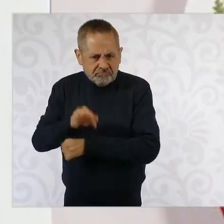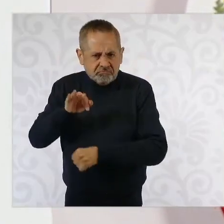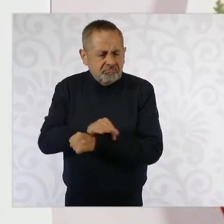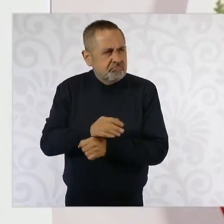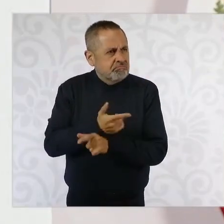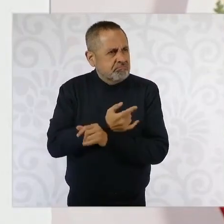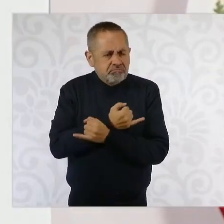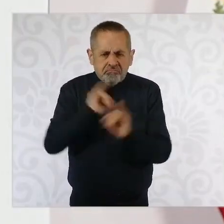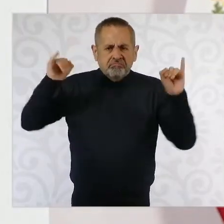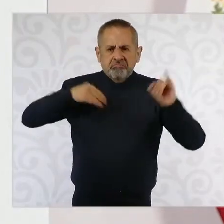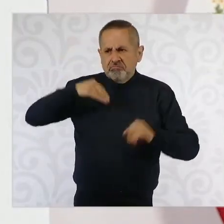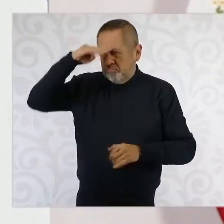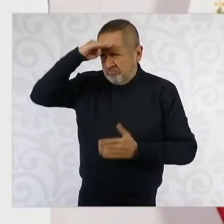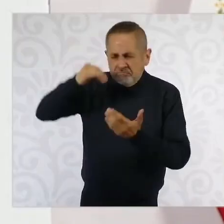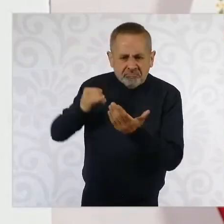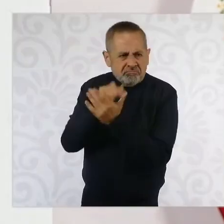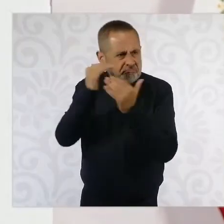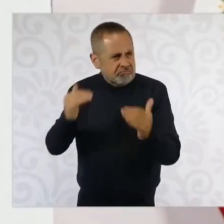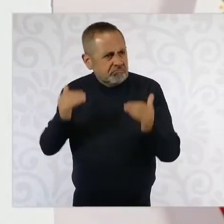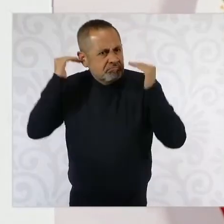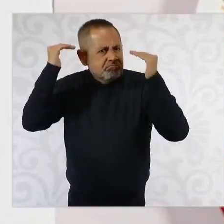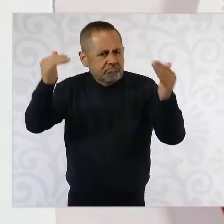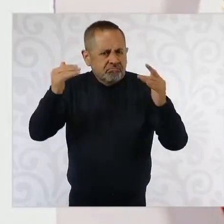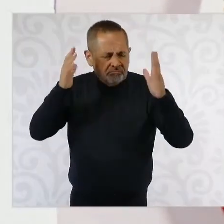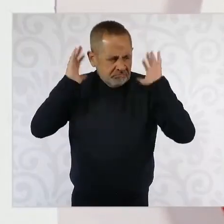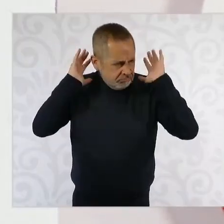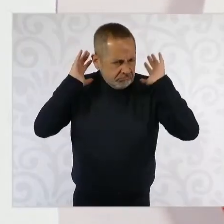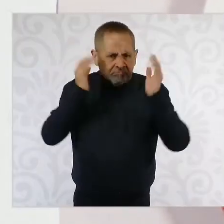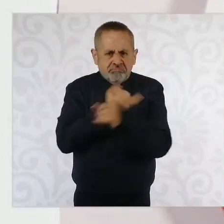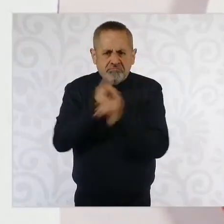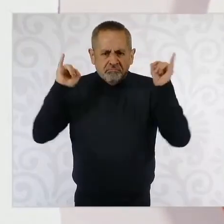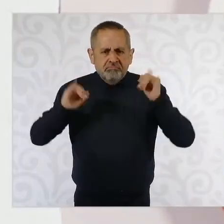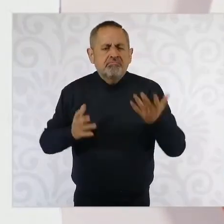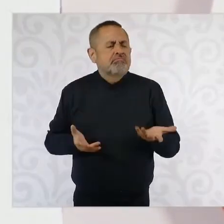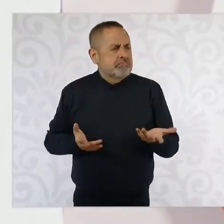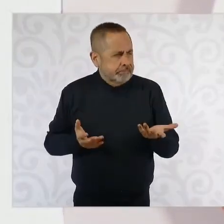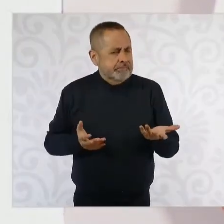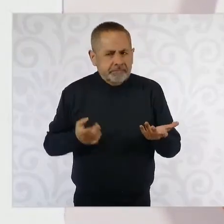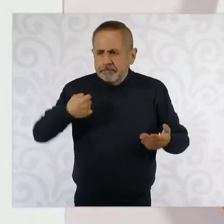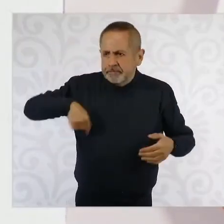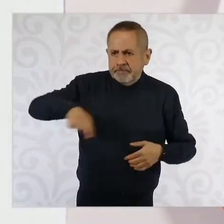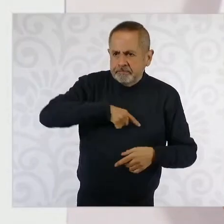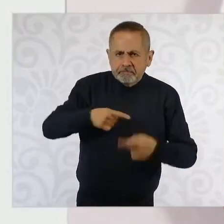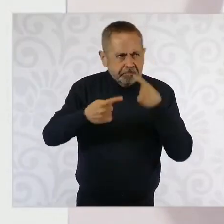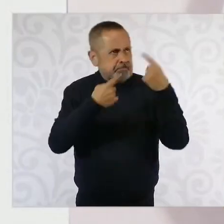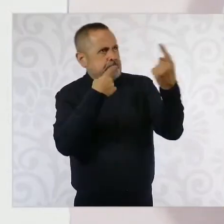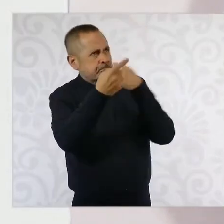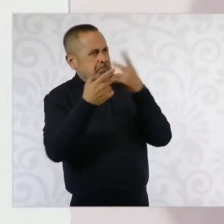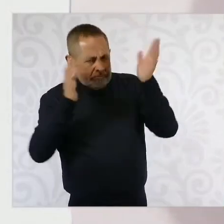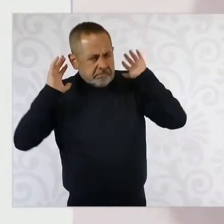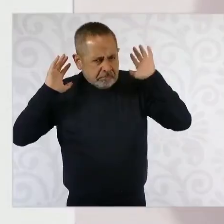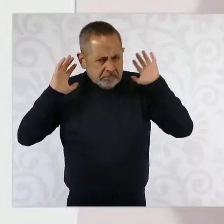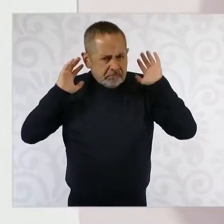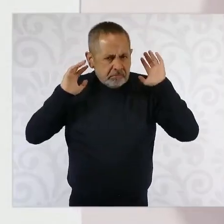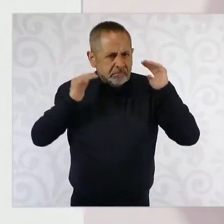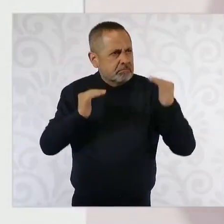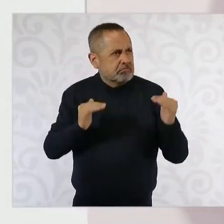independiente y nos relacionamos colaboramos trabajamos por supuesto que nosotros tenemos